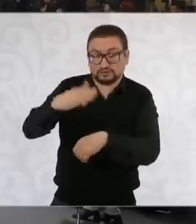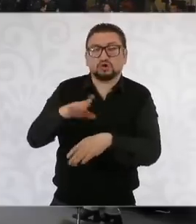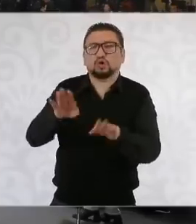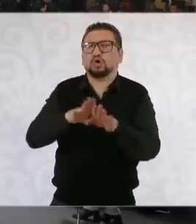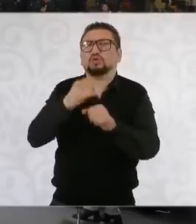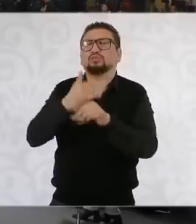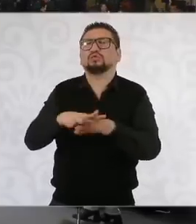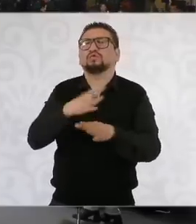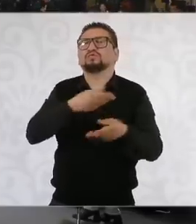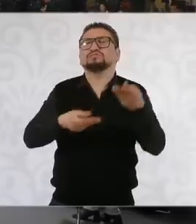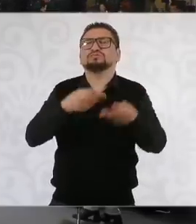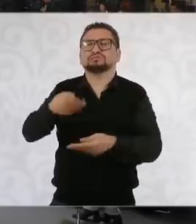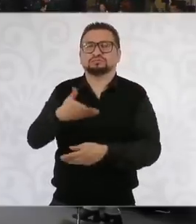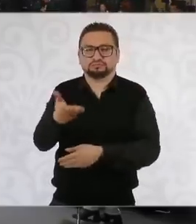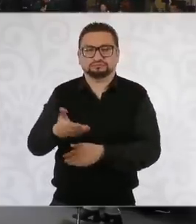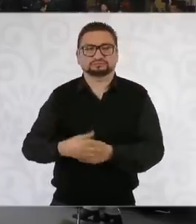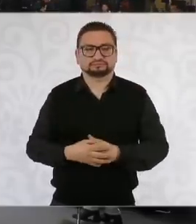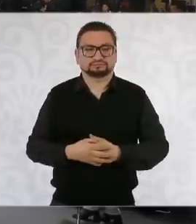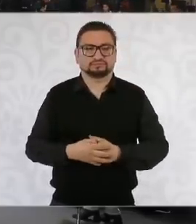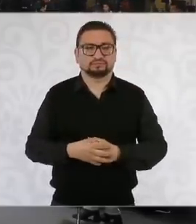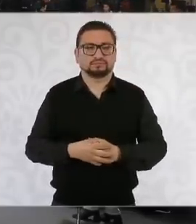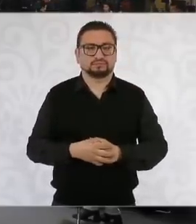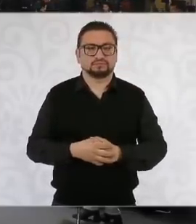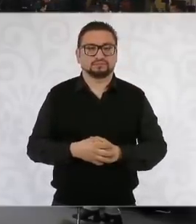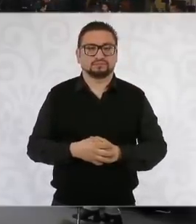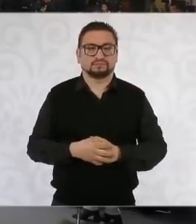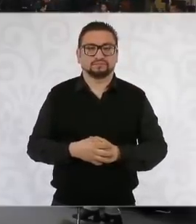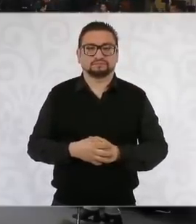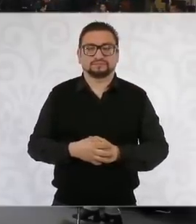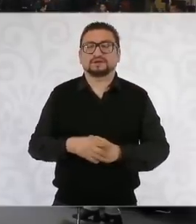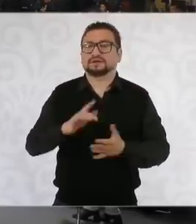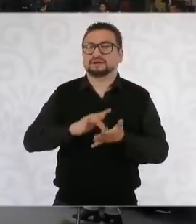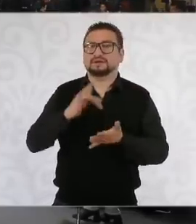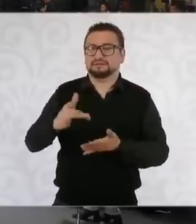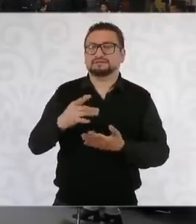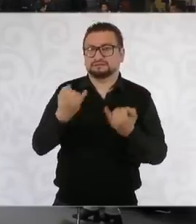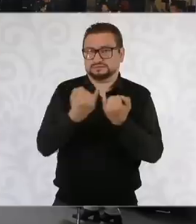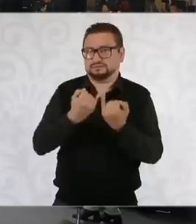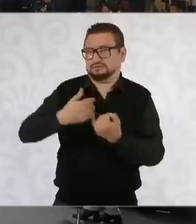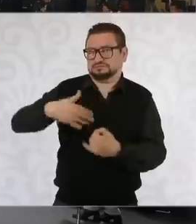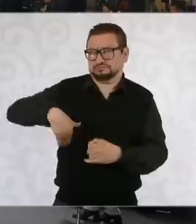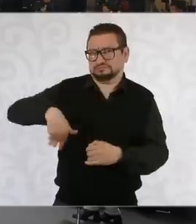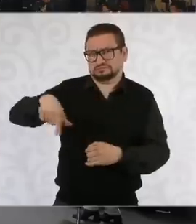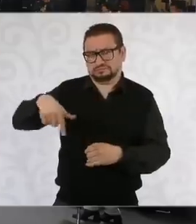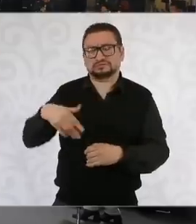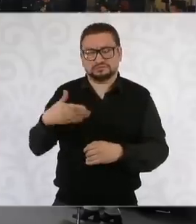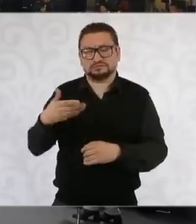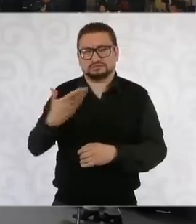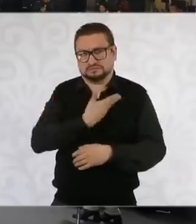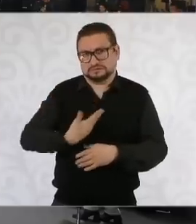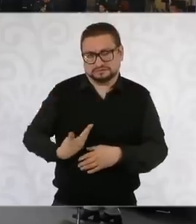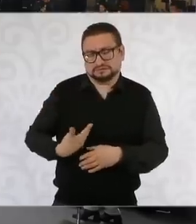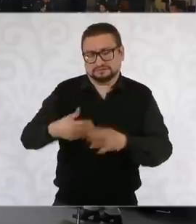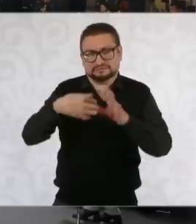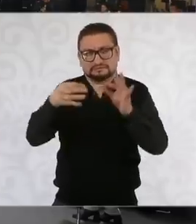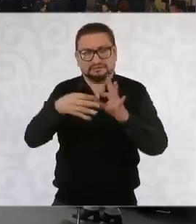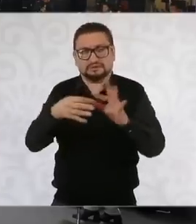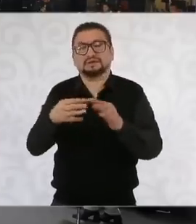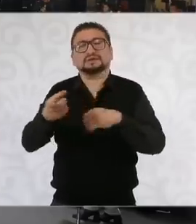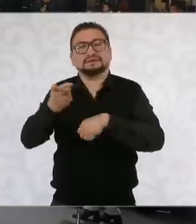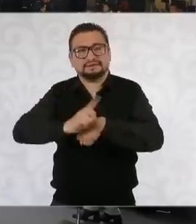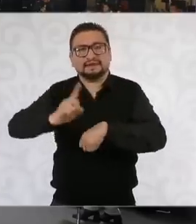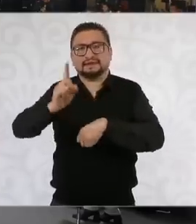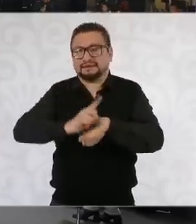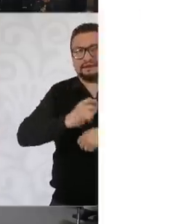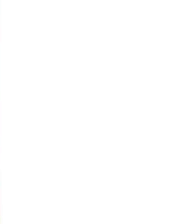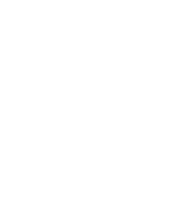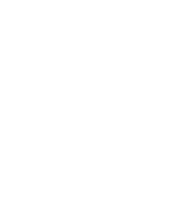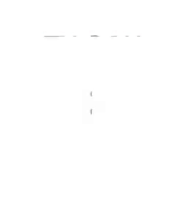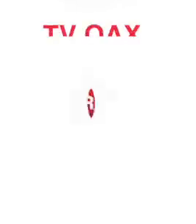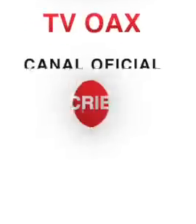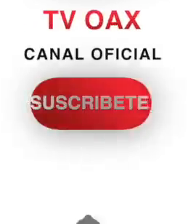di gracias como lo lo explicaba la la presidenta todos los días recibimos eh la información y